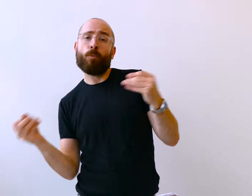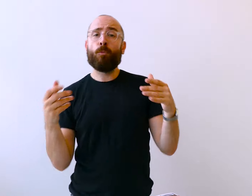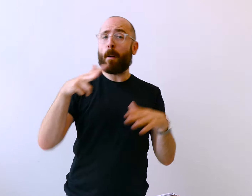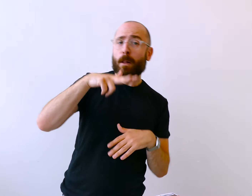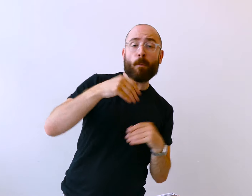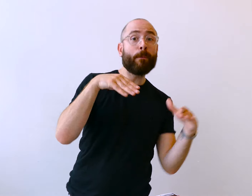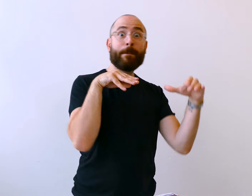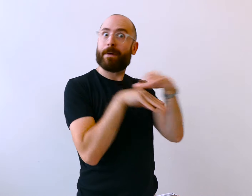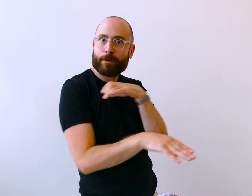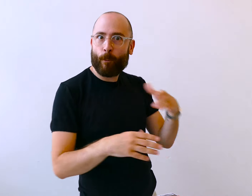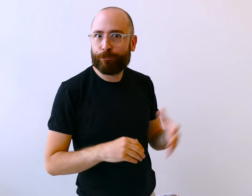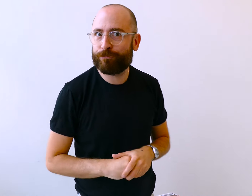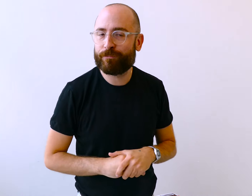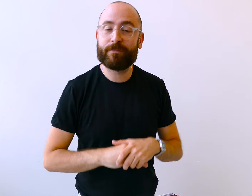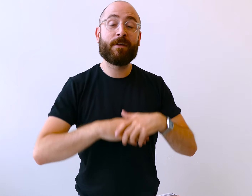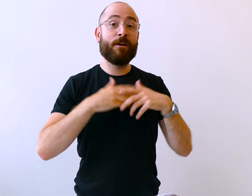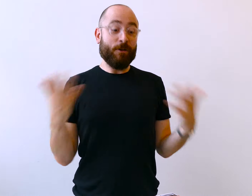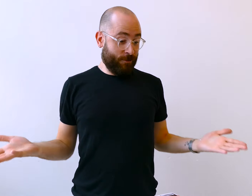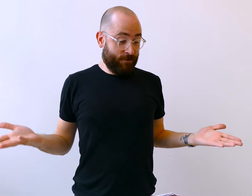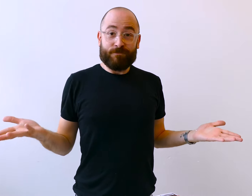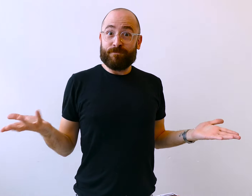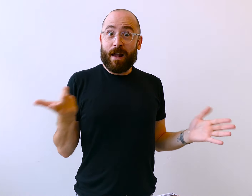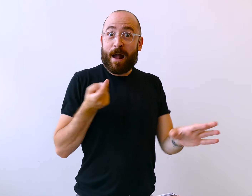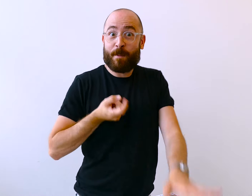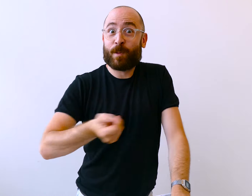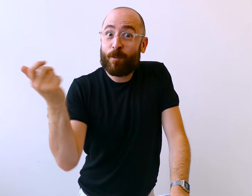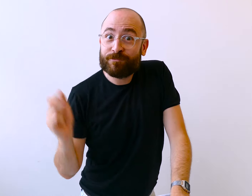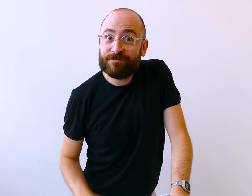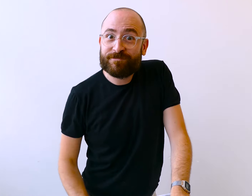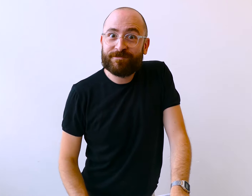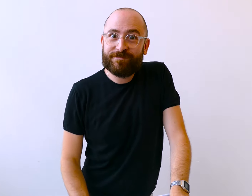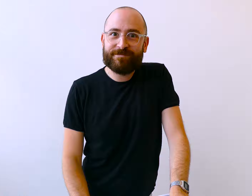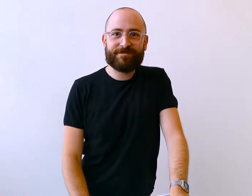que ce soit en mer, à l'appartement ou même en métro ! Voilà... Bon, à bientôt !